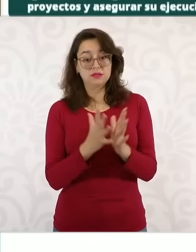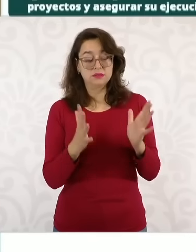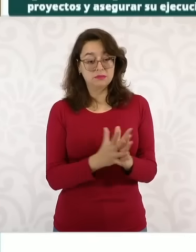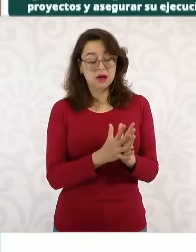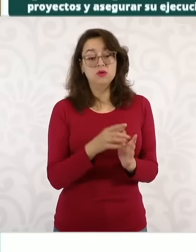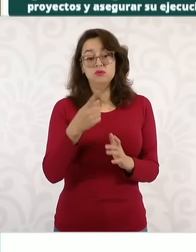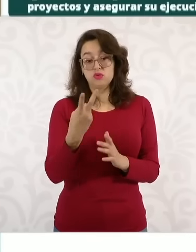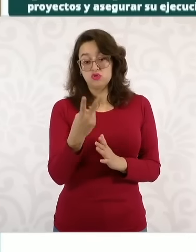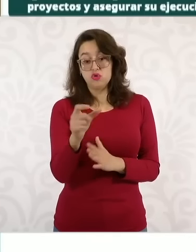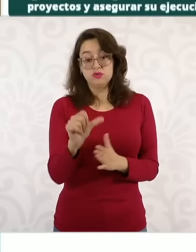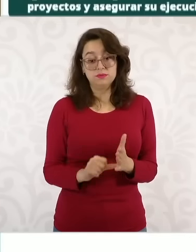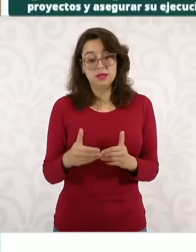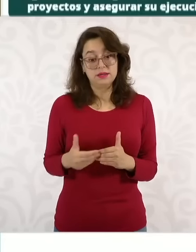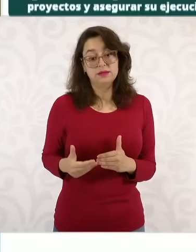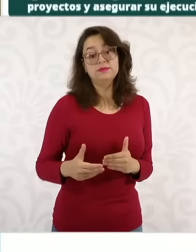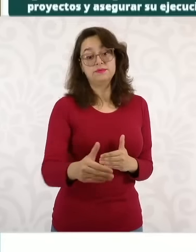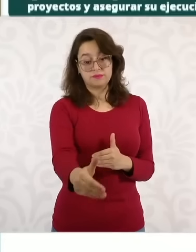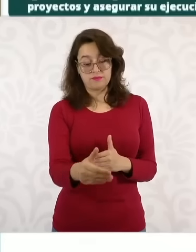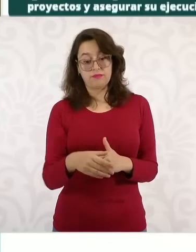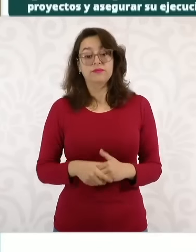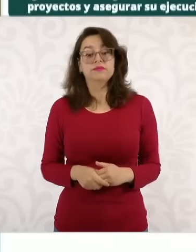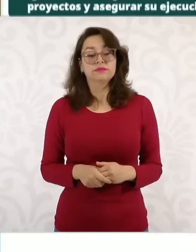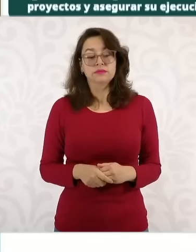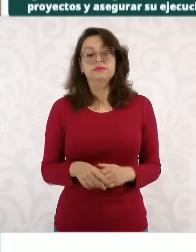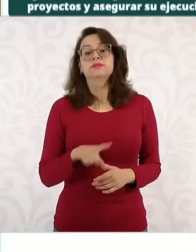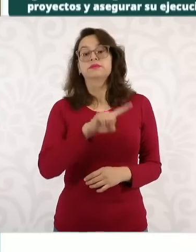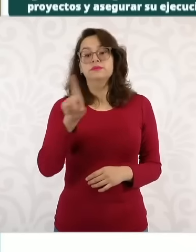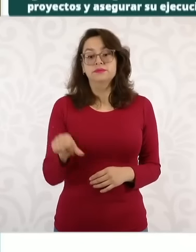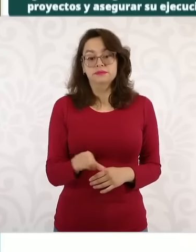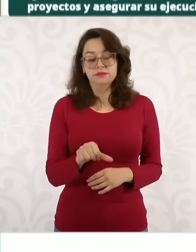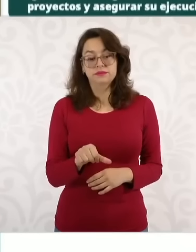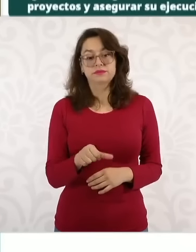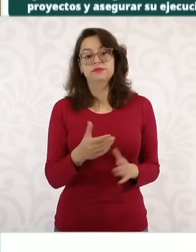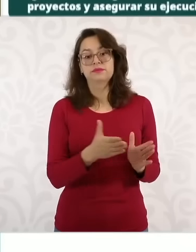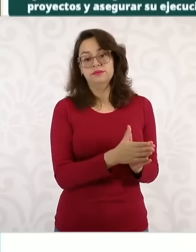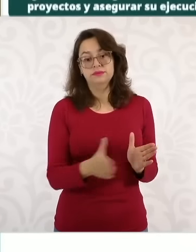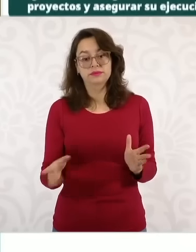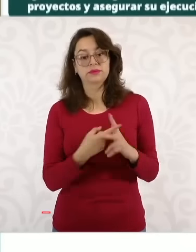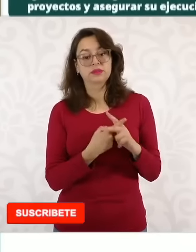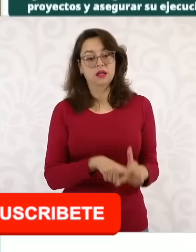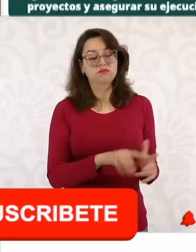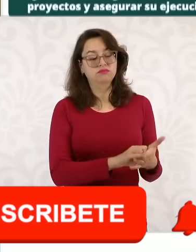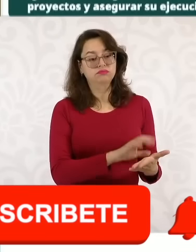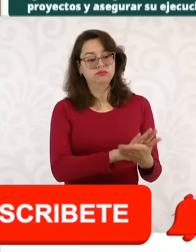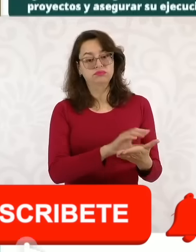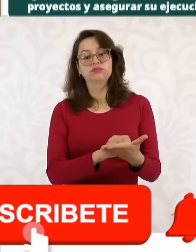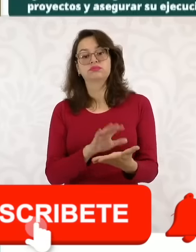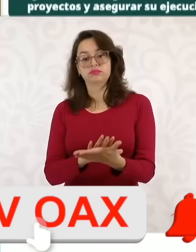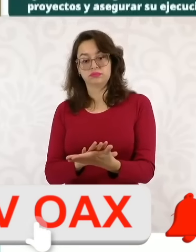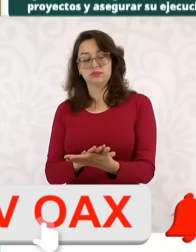meses. Después este se hizo una primera etapa de registro. Este registro de interés fue a través